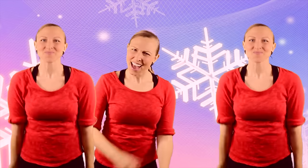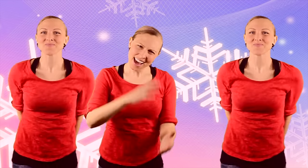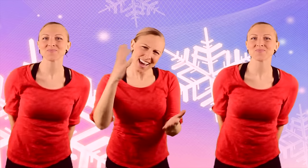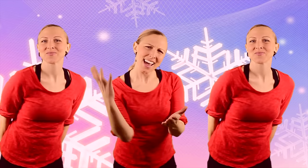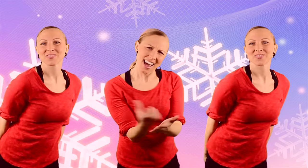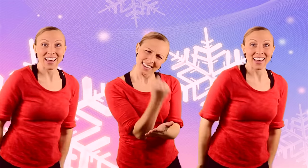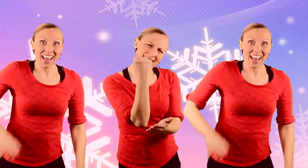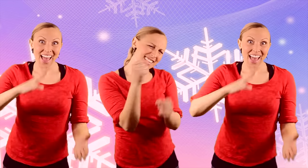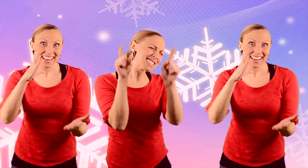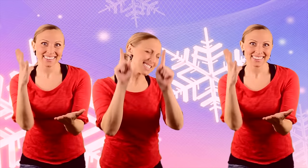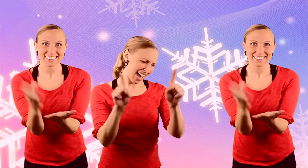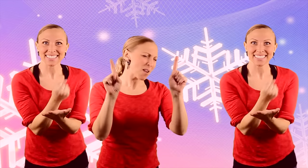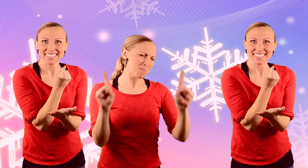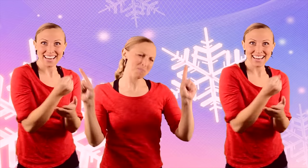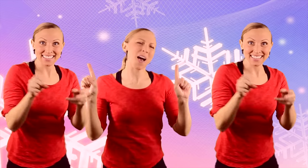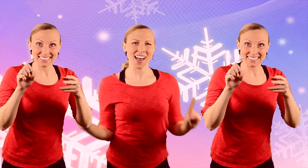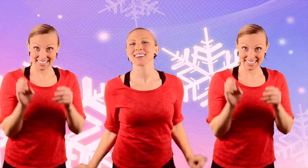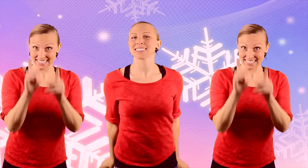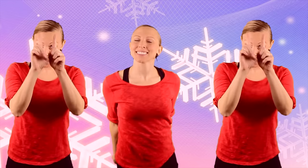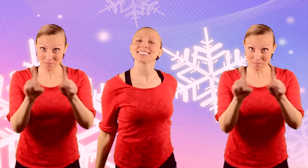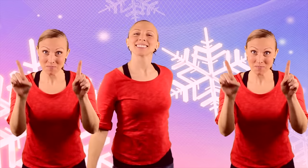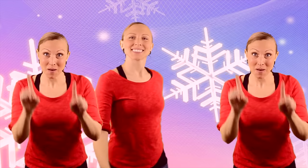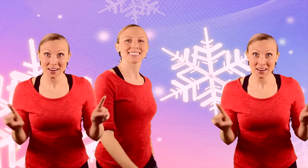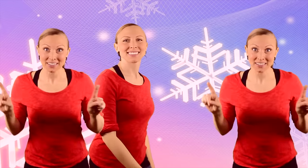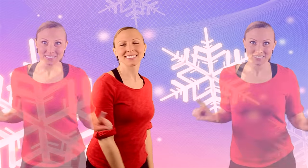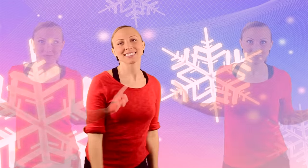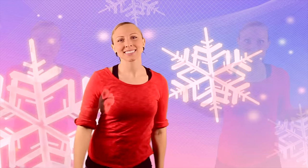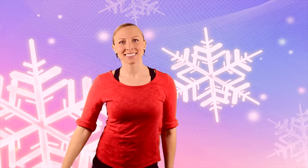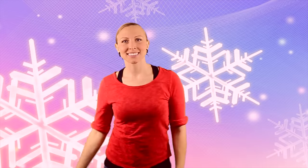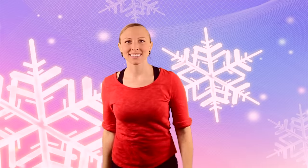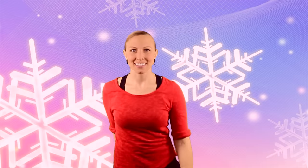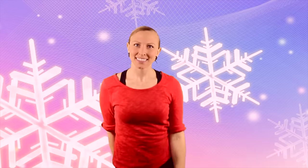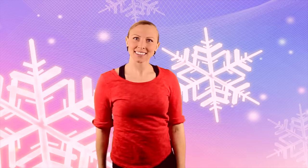Äntligen december. Äntligen december.